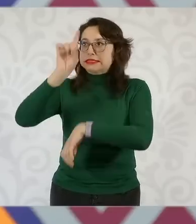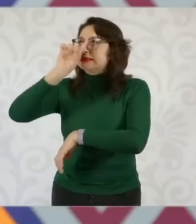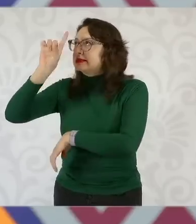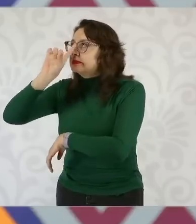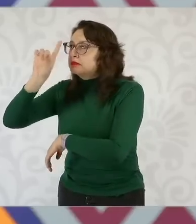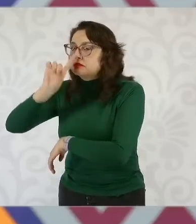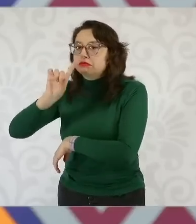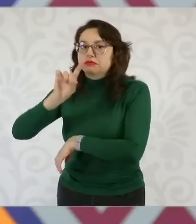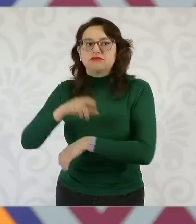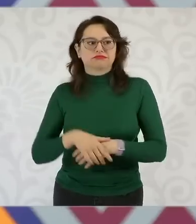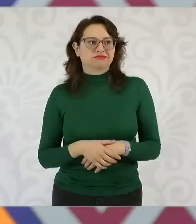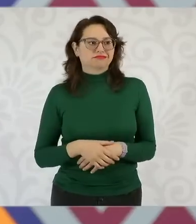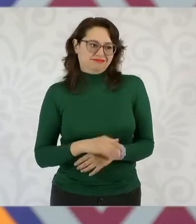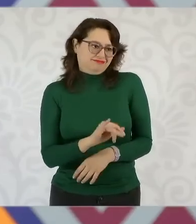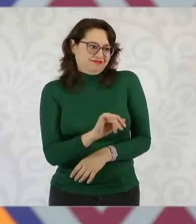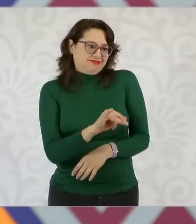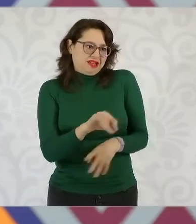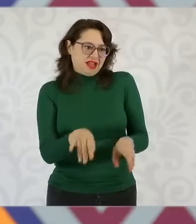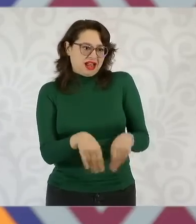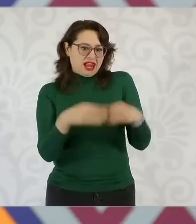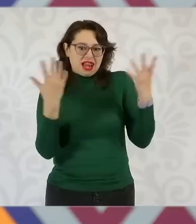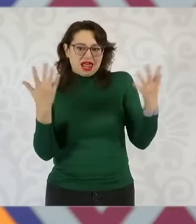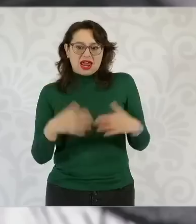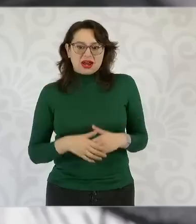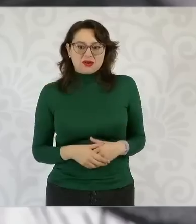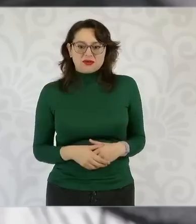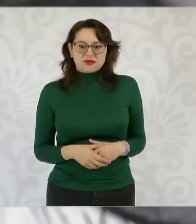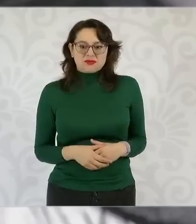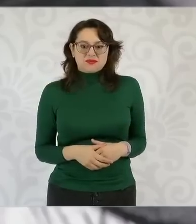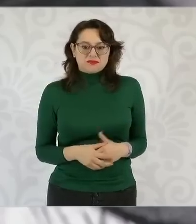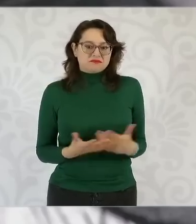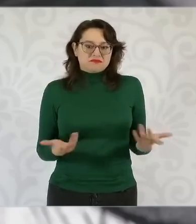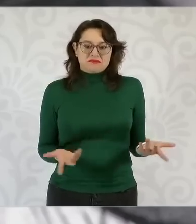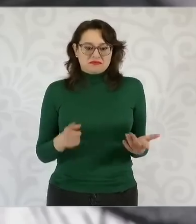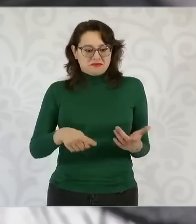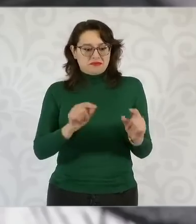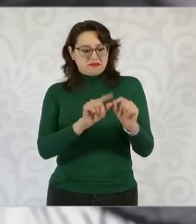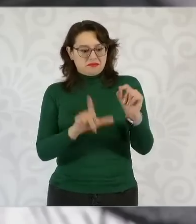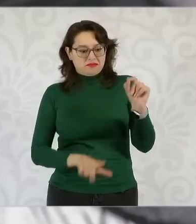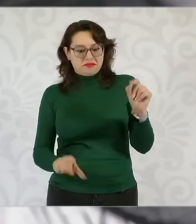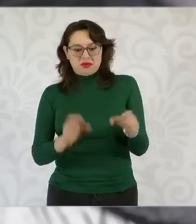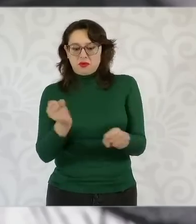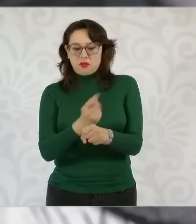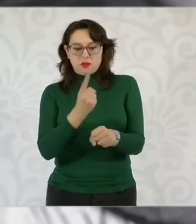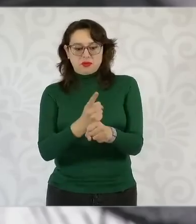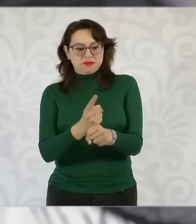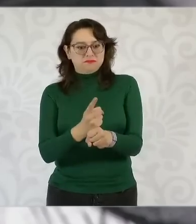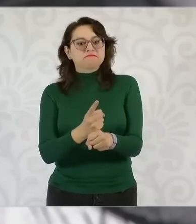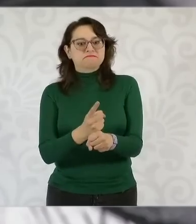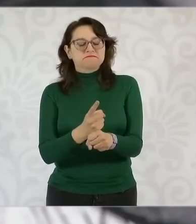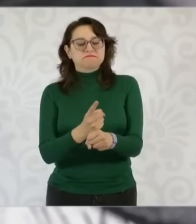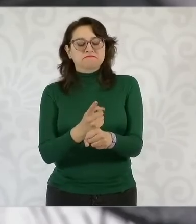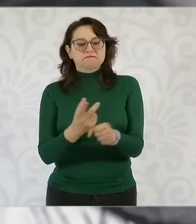de vista eh Como corporación vemos a México con muchas oportunidades es un mercado emergente para